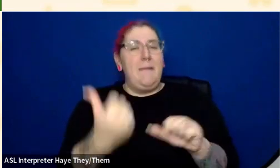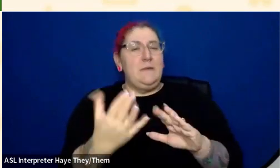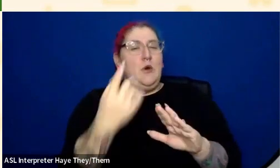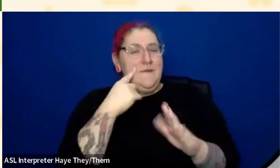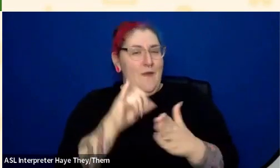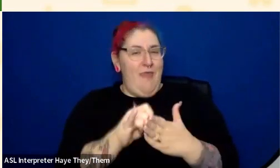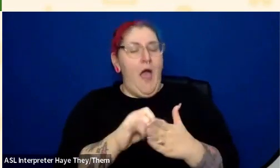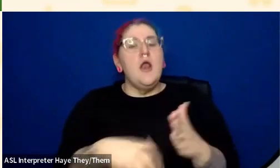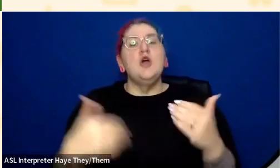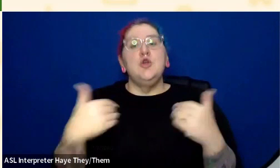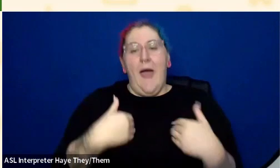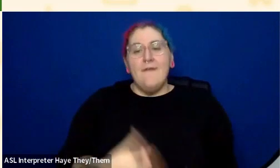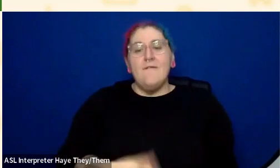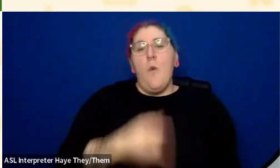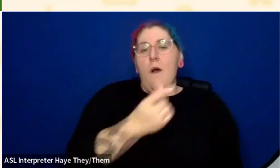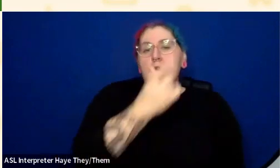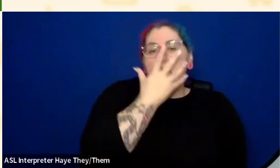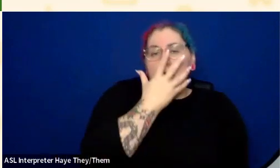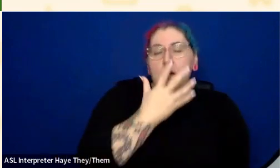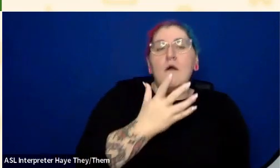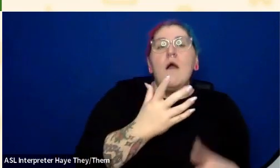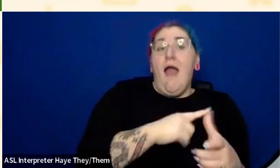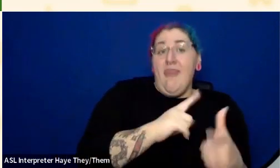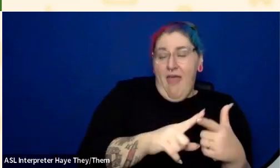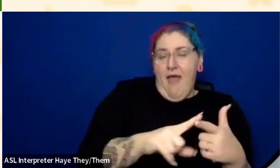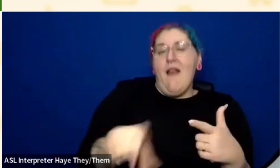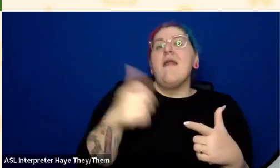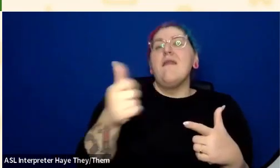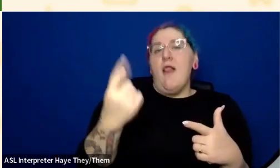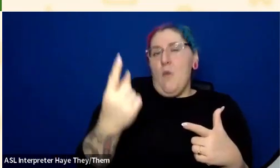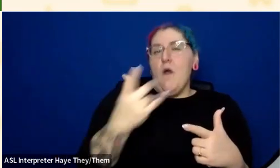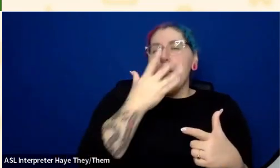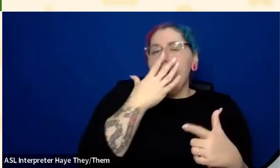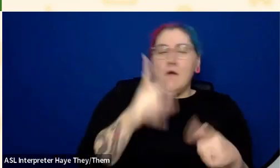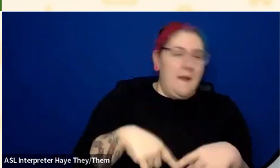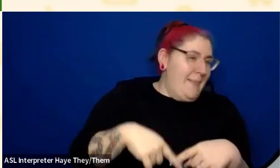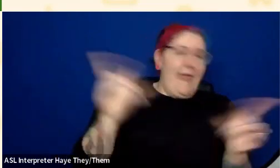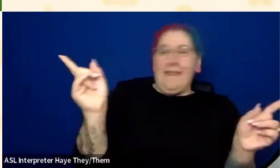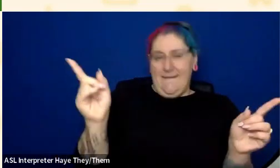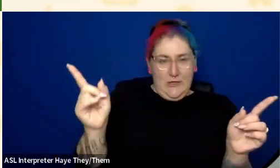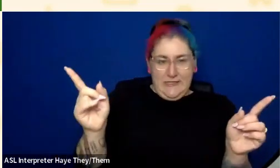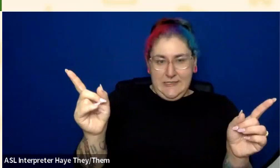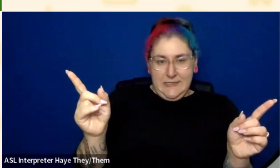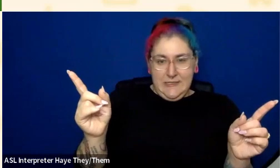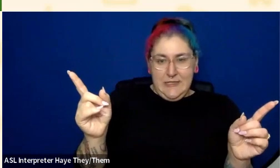que es diferente en tus opciones, entonces tienes un color de fondo en la opción seleccionada, y todas tienen relleno alrededor.